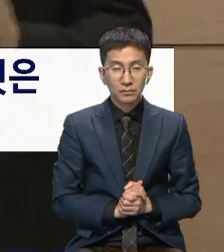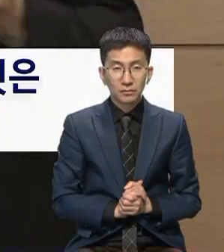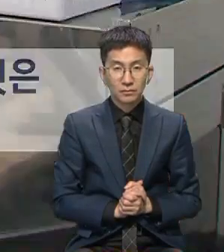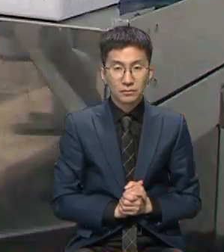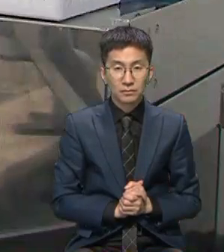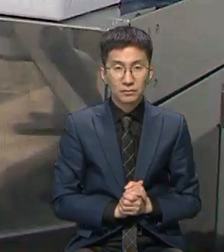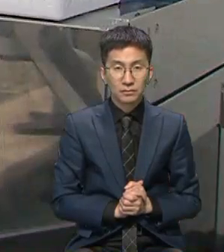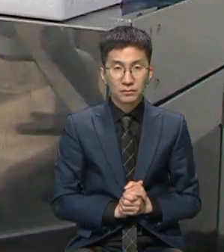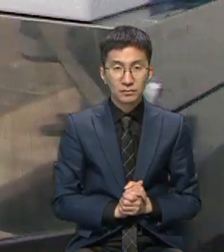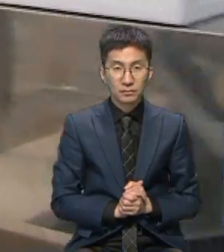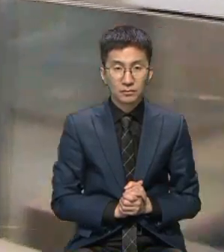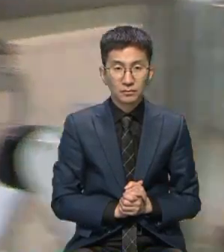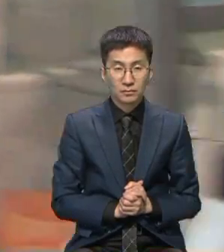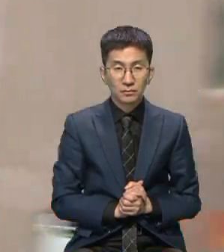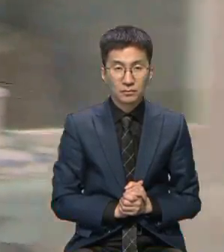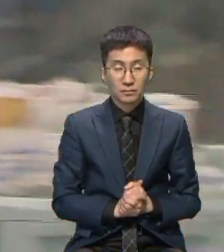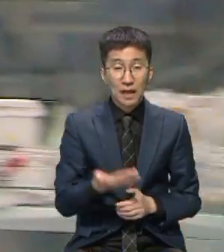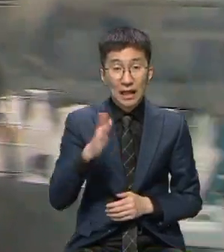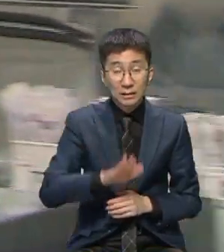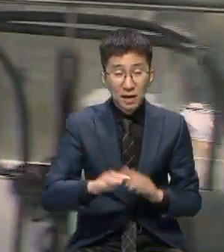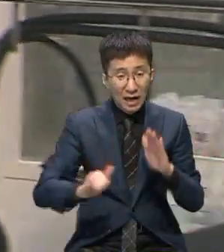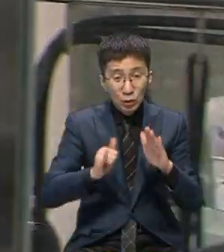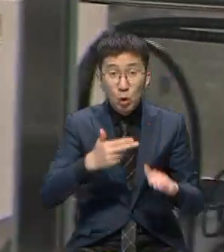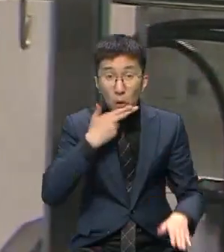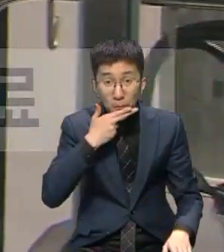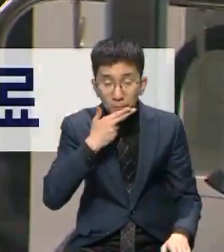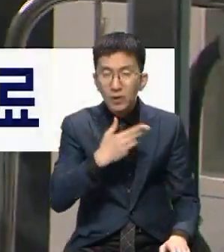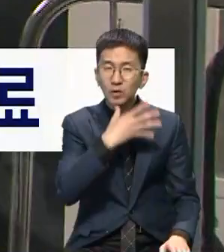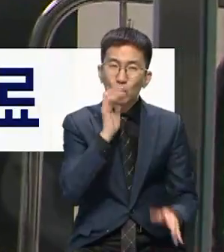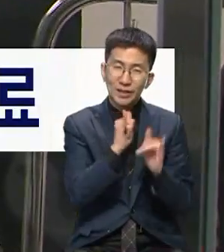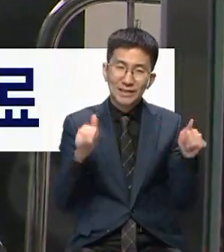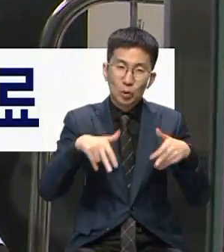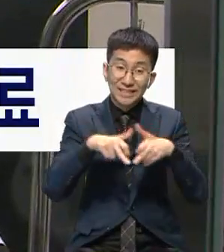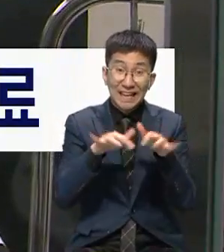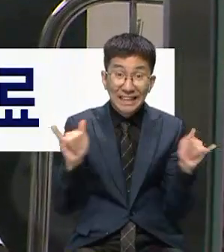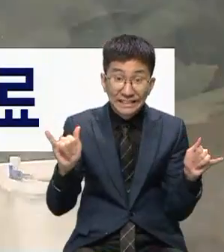(기자) 다만 보호자가 없는 고령층이나 장애인 등 위험군은 지금처럼 입원 치료를